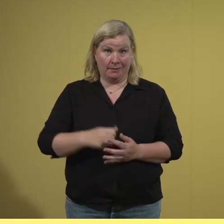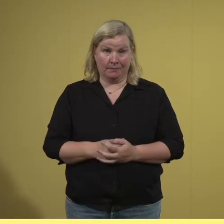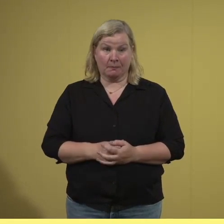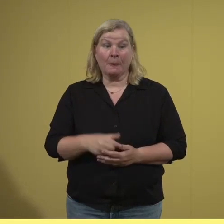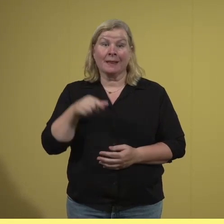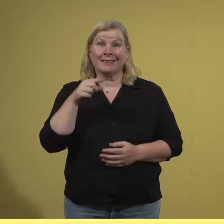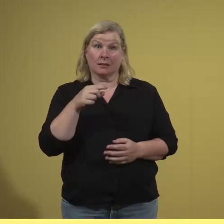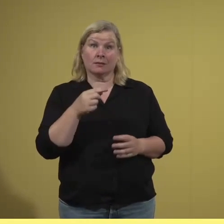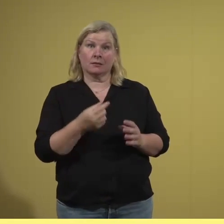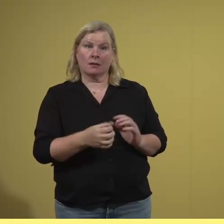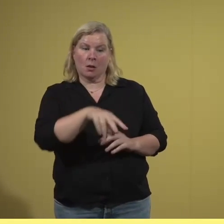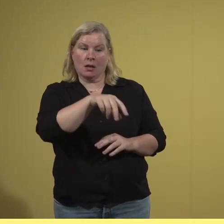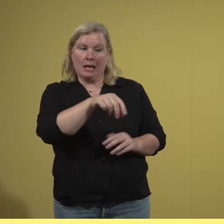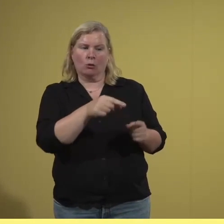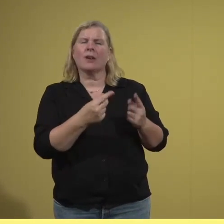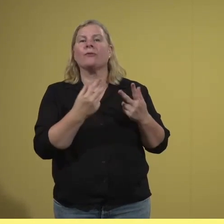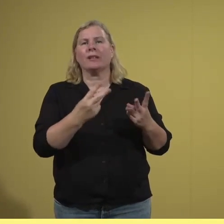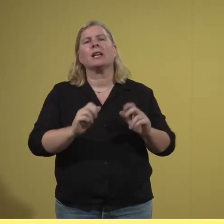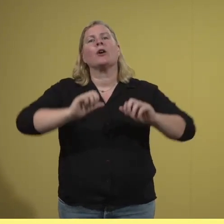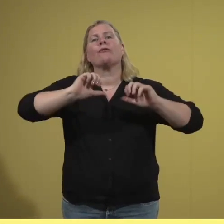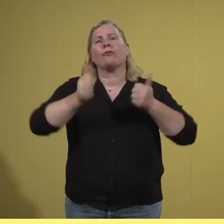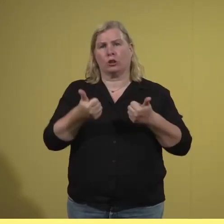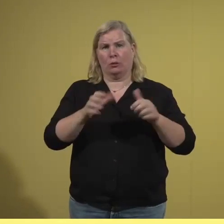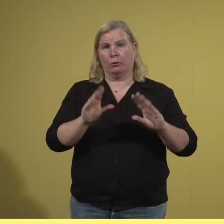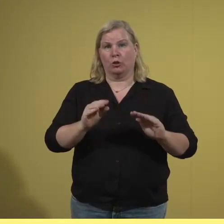Auch da ist es wichtig: frische Produkte.